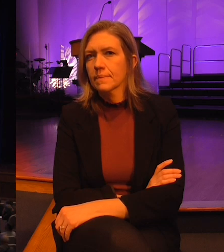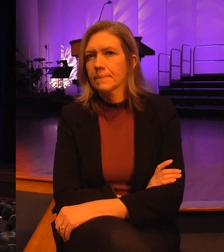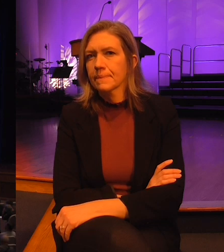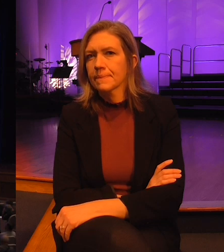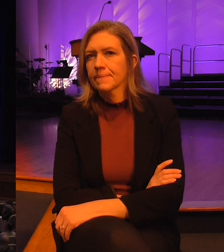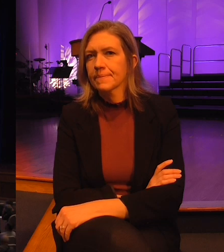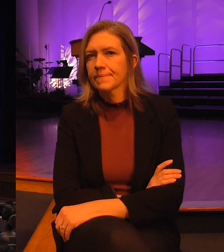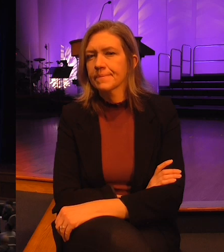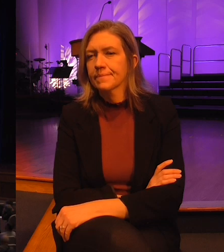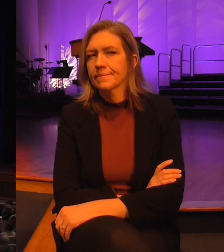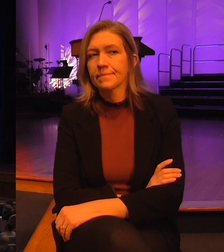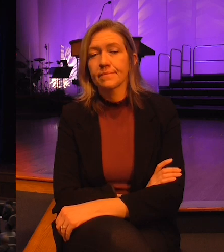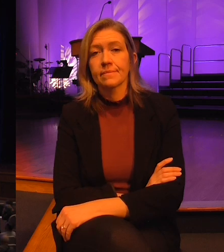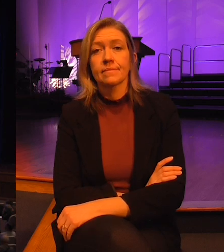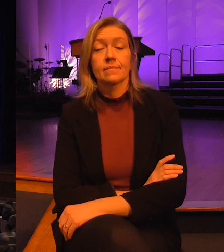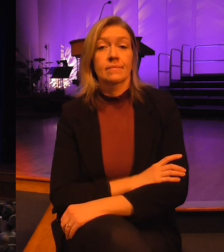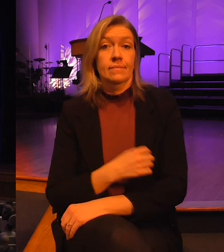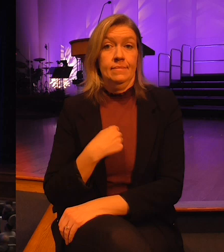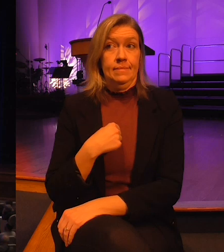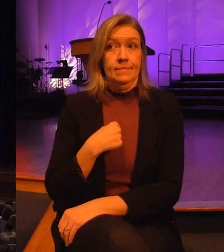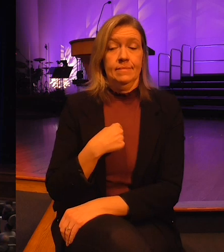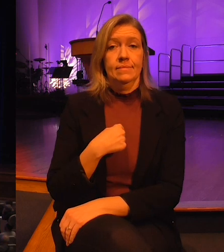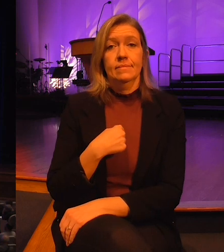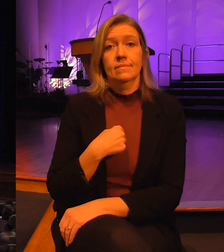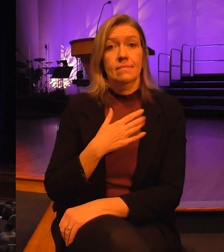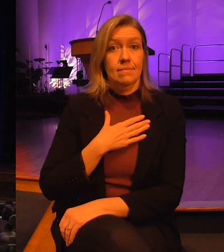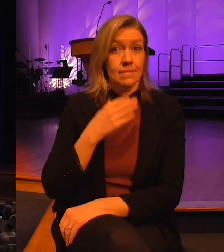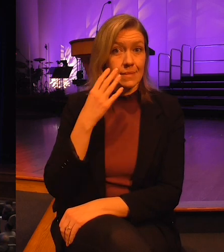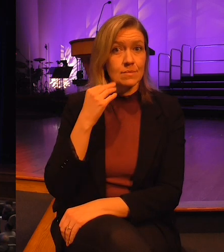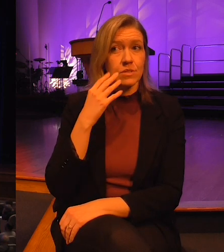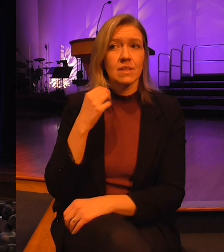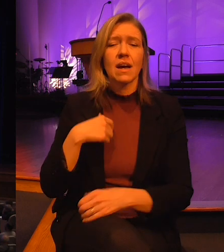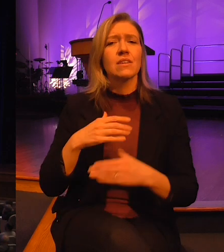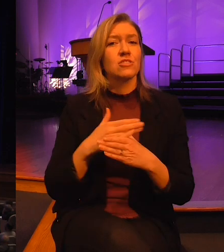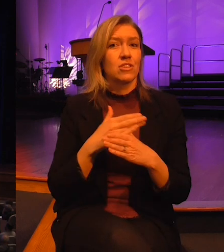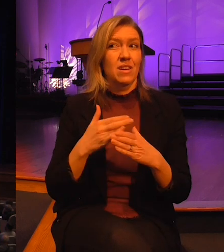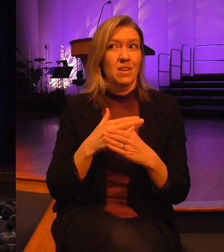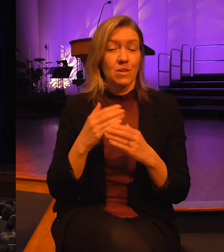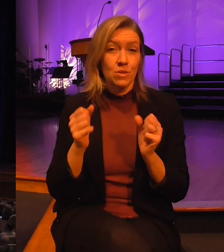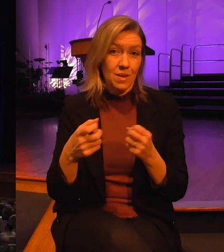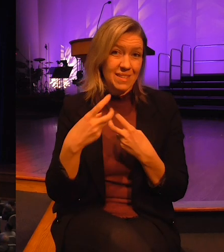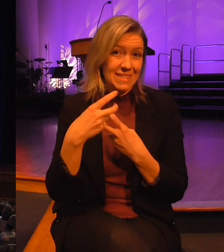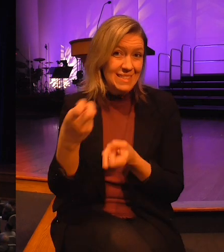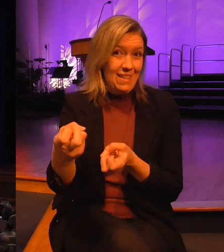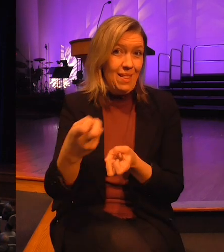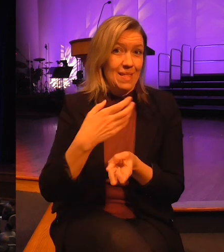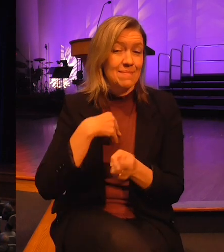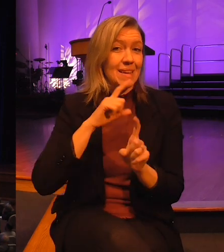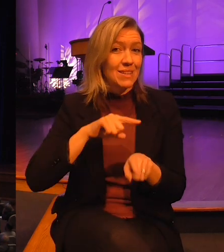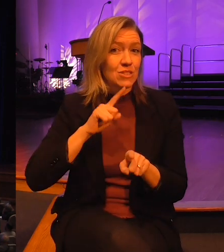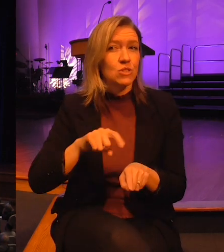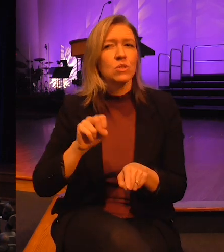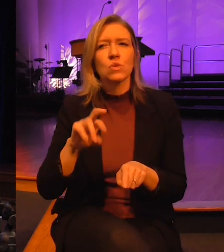para mí y sé que los comparto porque puedes robar cualquiera de mis respuestas que quieras o dejarme fuera mientras sigues escribiendo